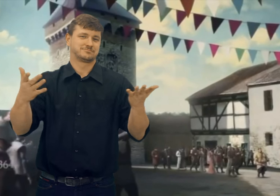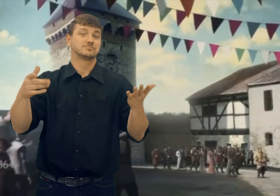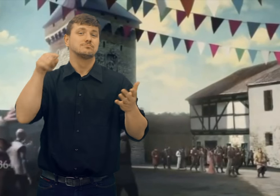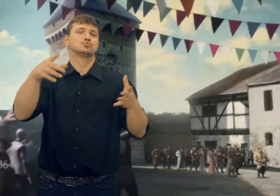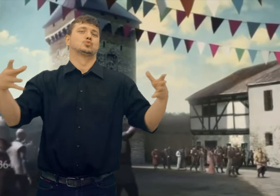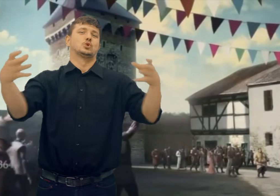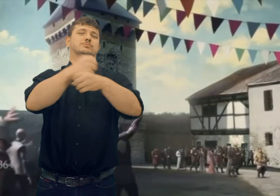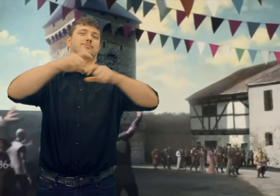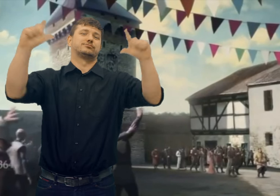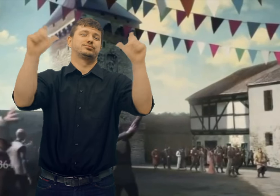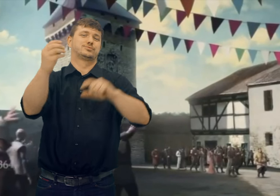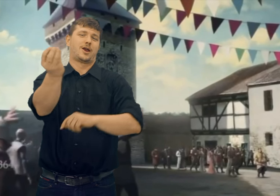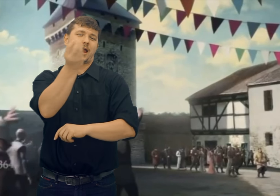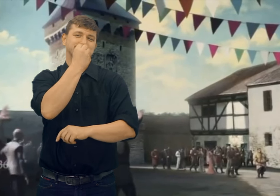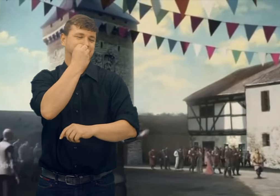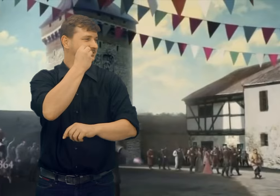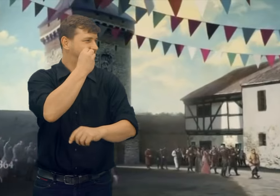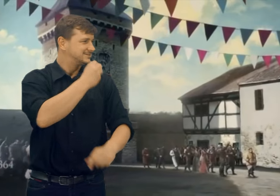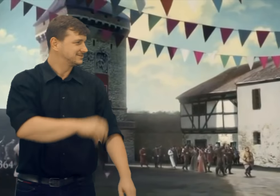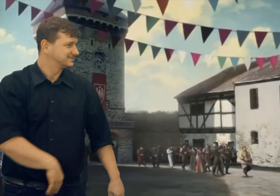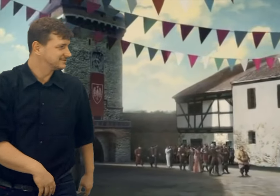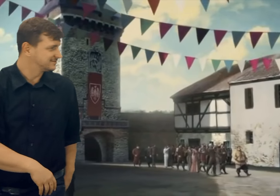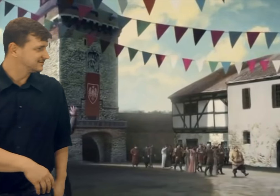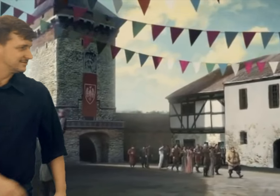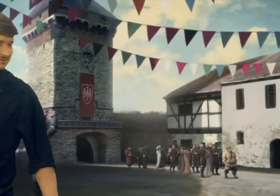Das wurde bei einem aufwendigen Festbankett gefeiert.